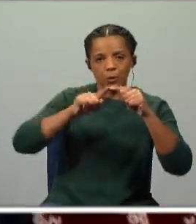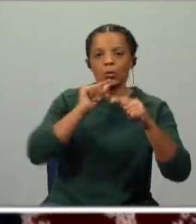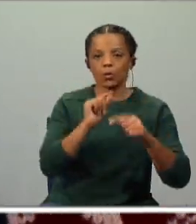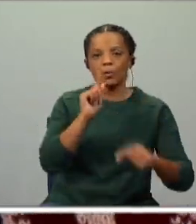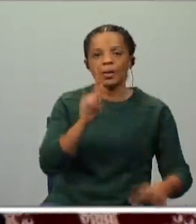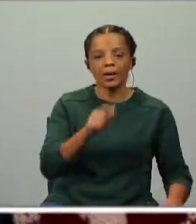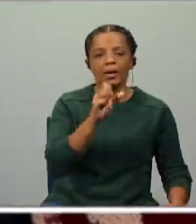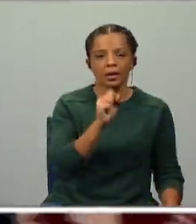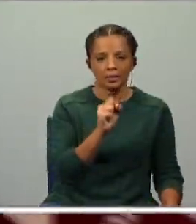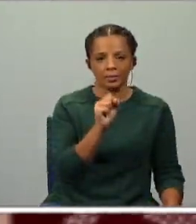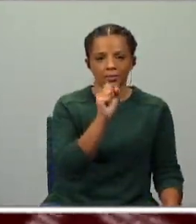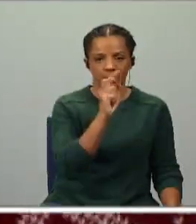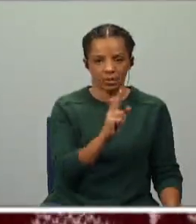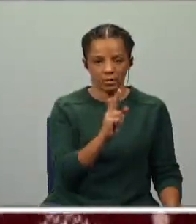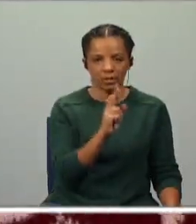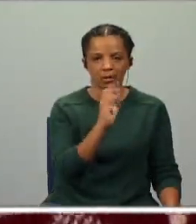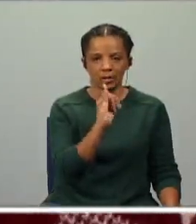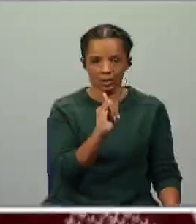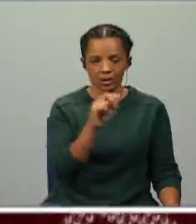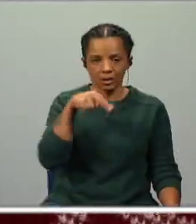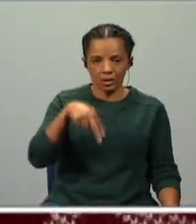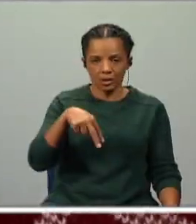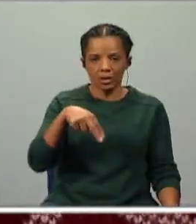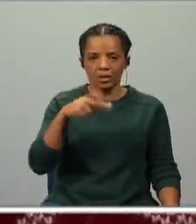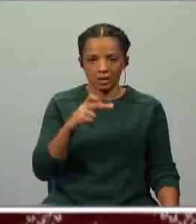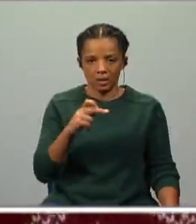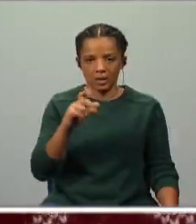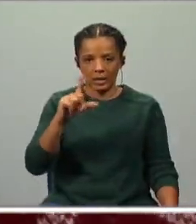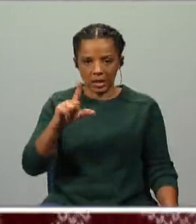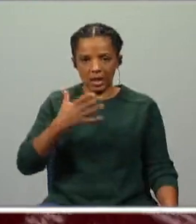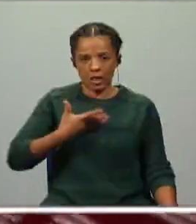uma grinalda feita com cupons e um laçarote.